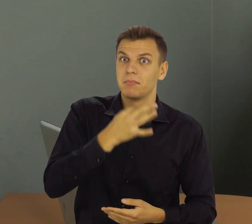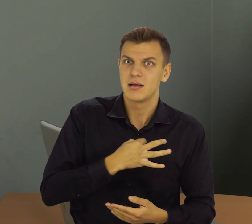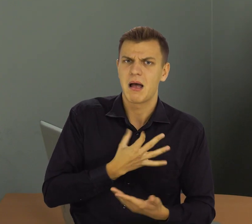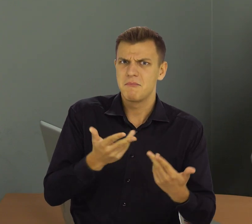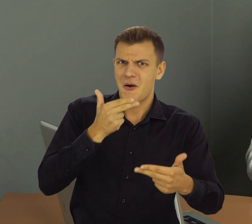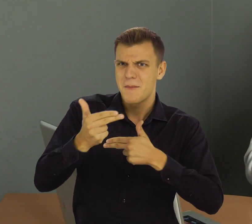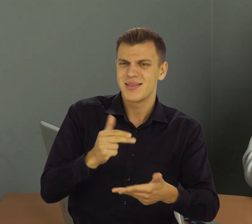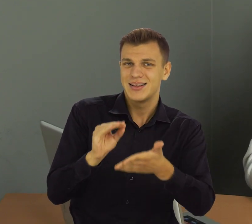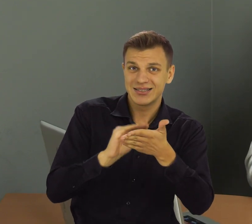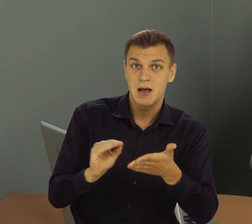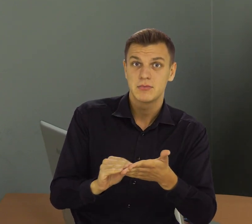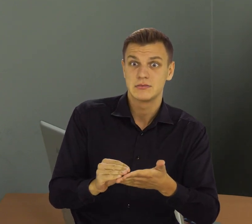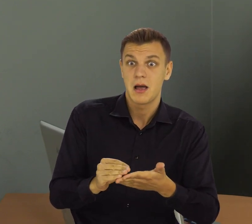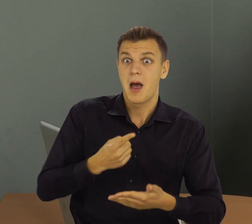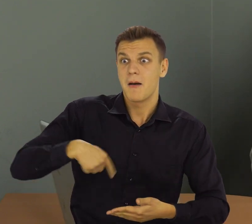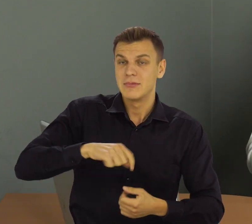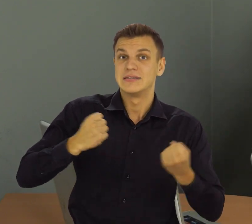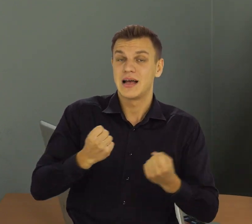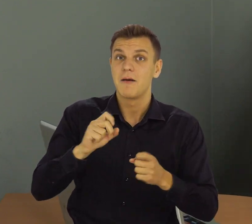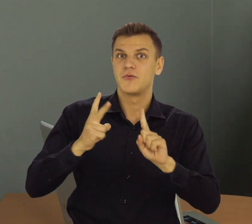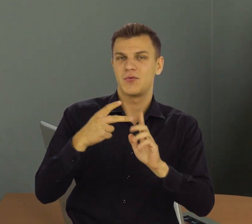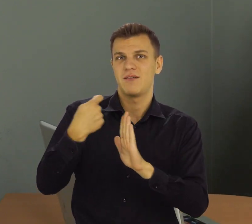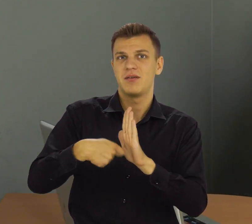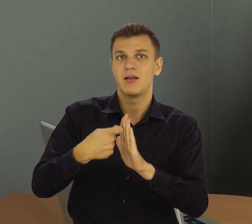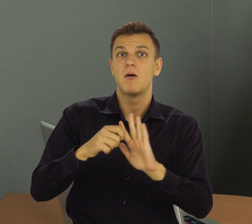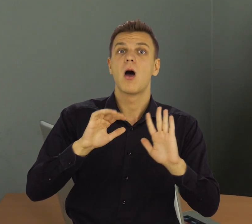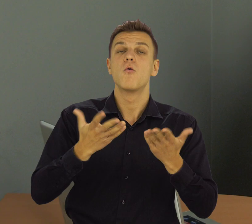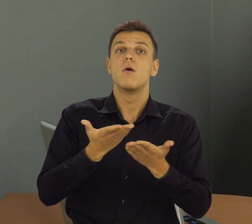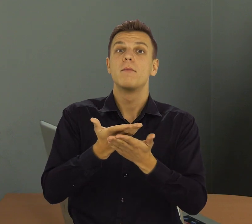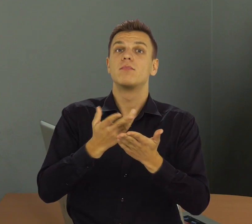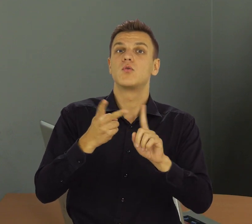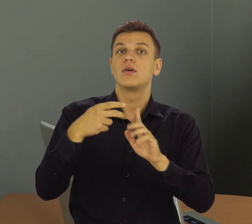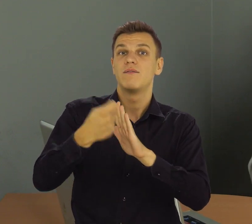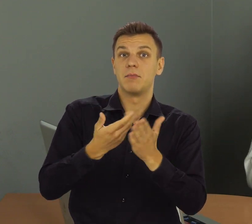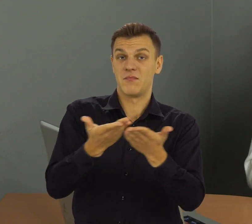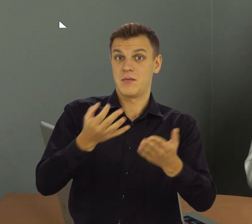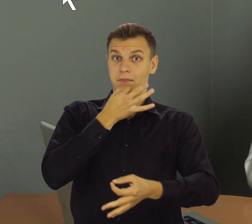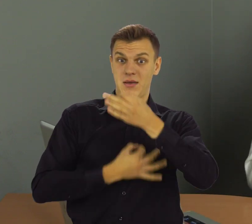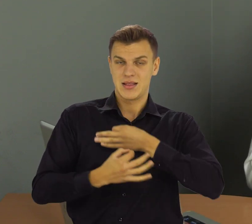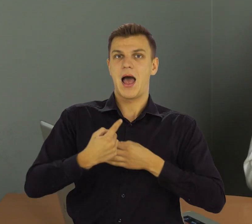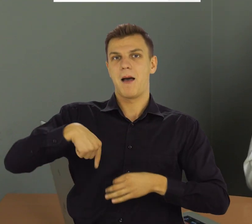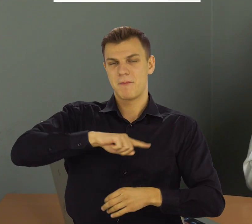jesli mielibyście jakieś pytania, napiszcie je proszę w komentarzu, a my postaramy się zrobić drugi film,